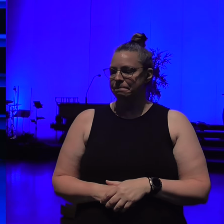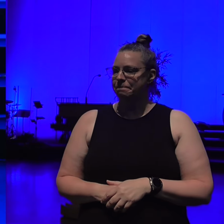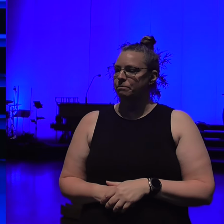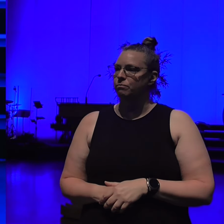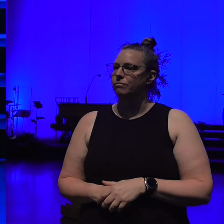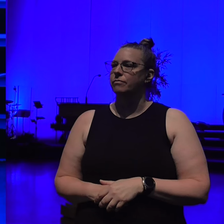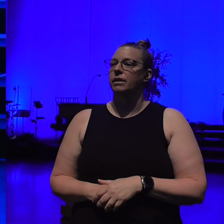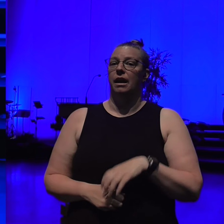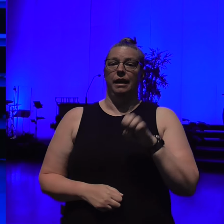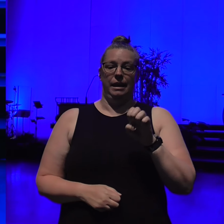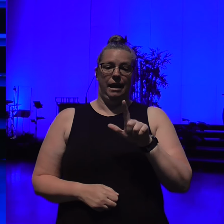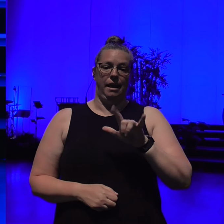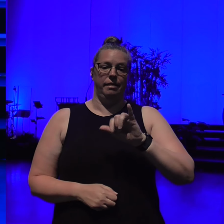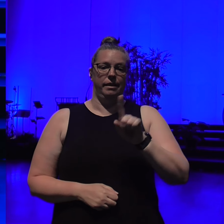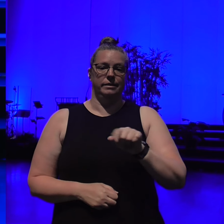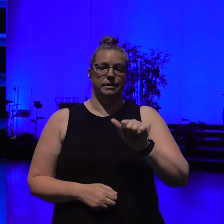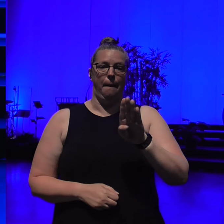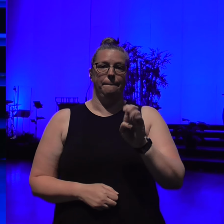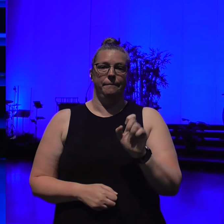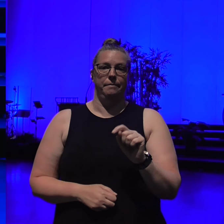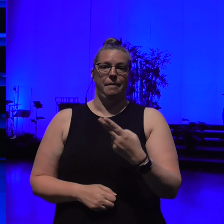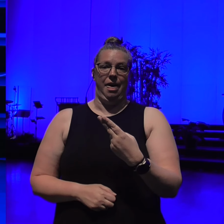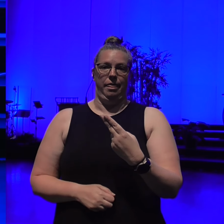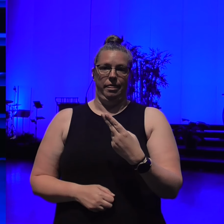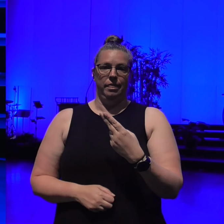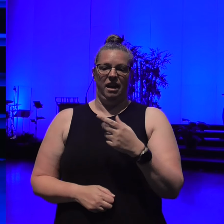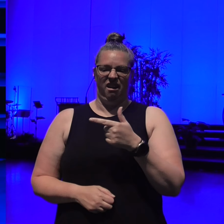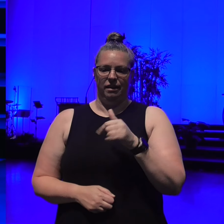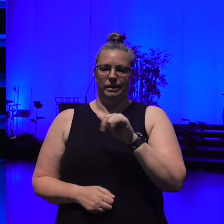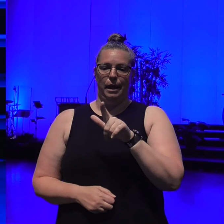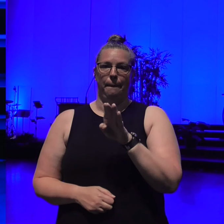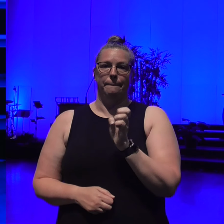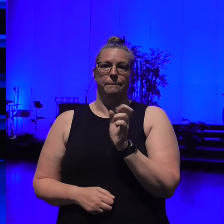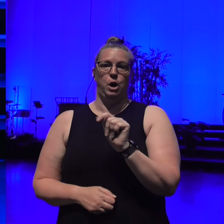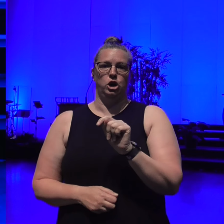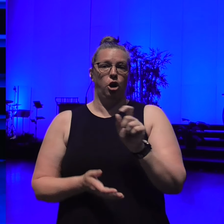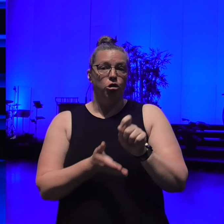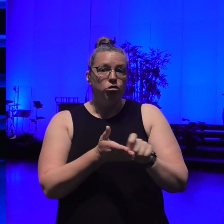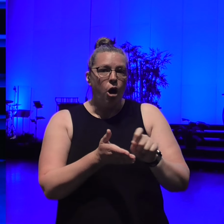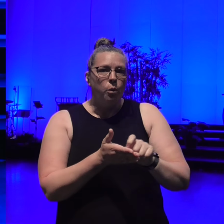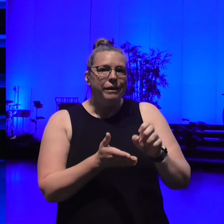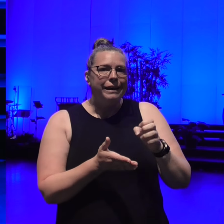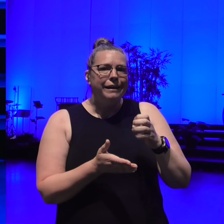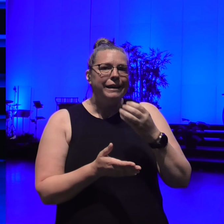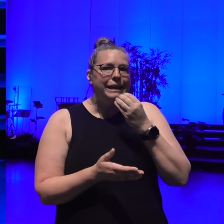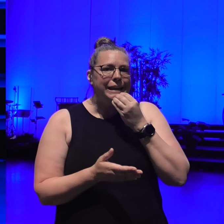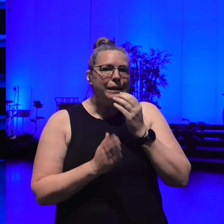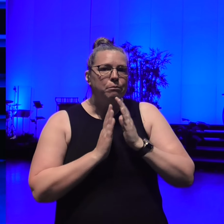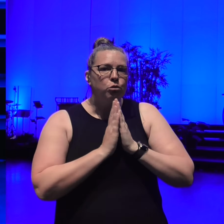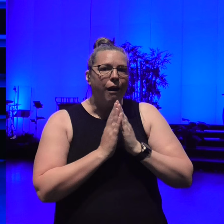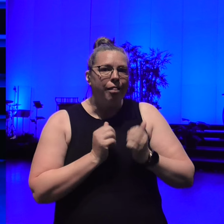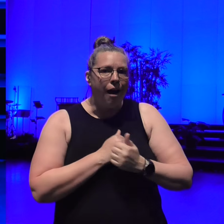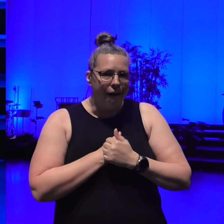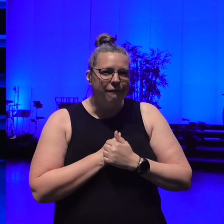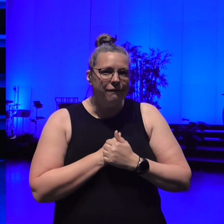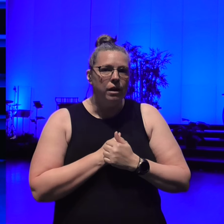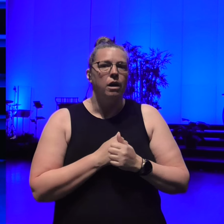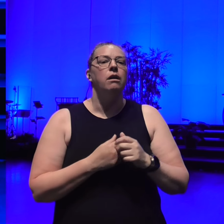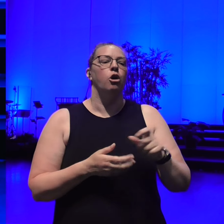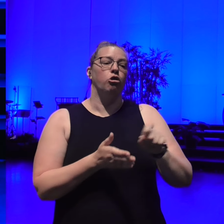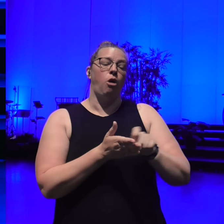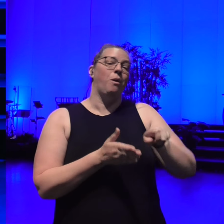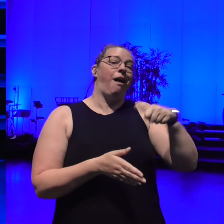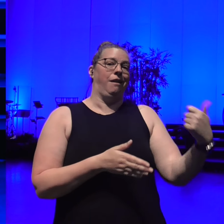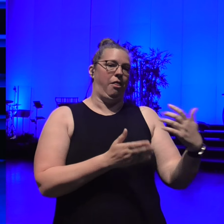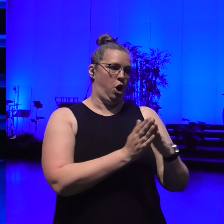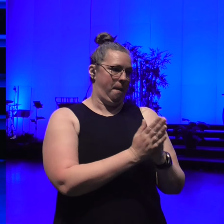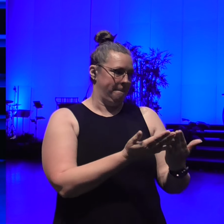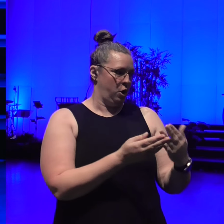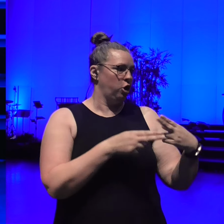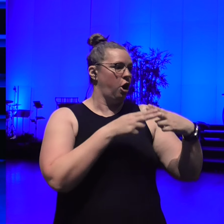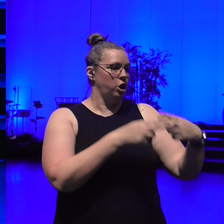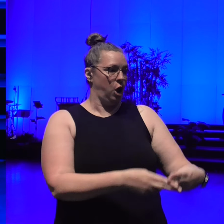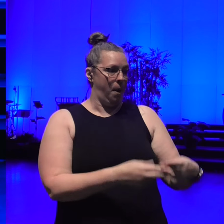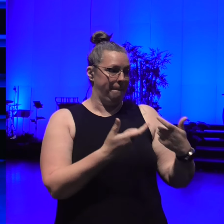Elizabeth Gilbert, la Dama de Come, Reza, Ama, escribió un maravilloso libro sobre la creatividad llamado Big Magic